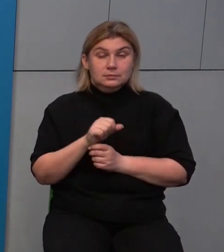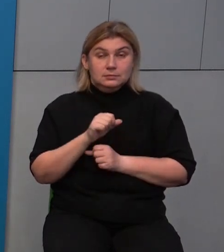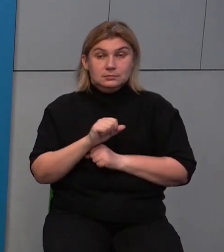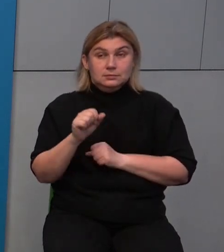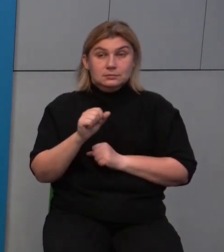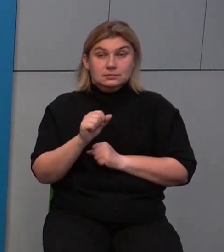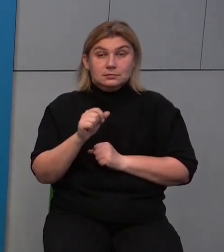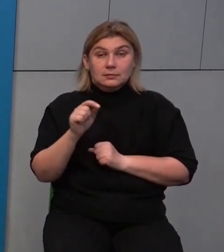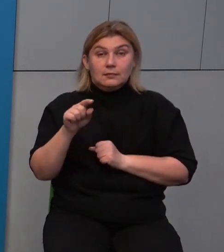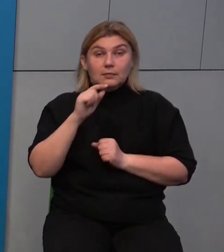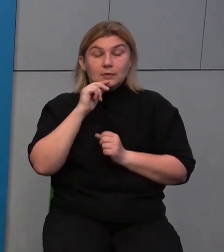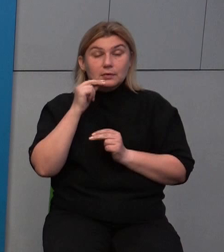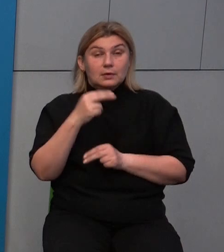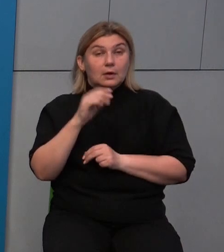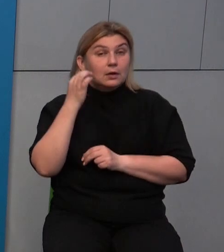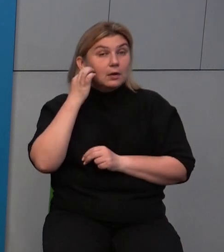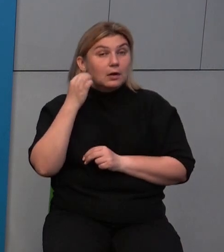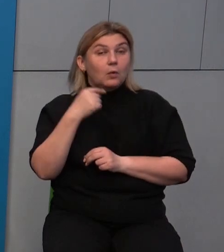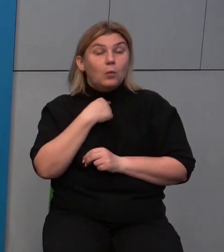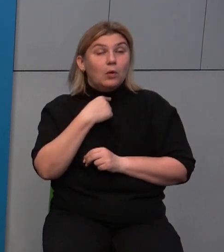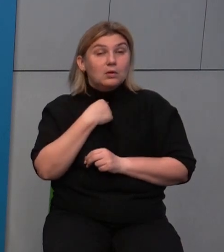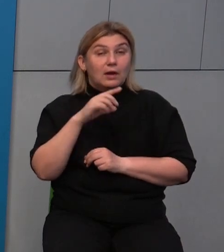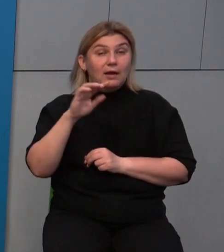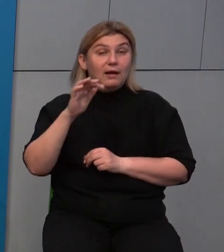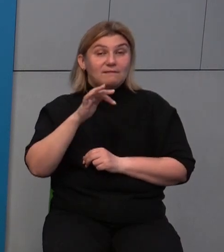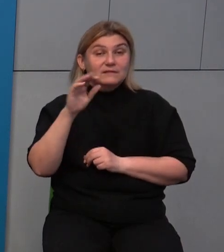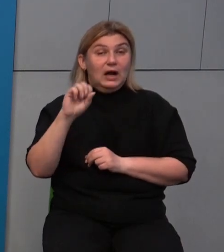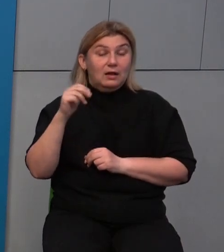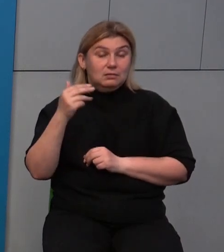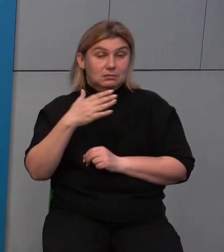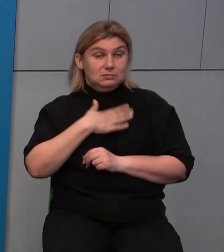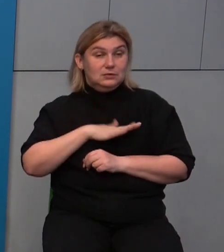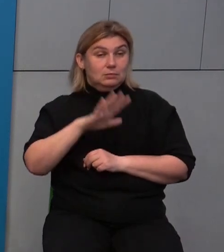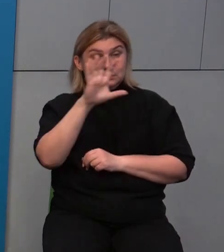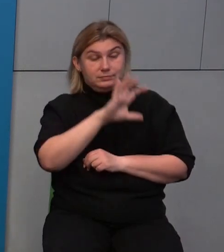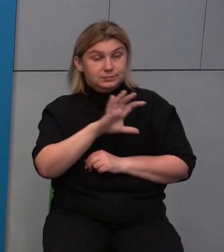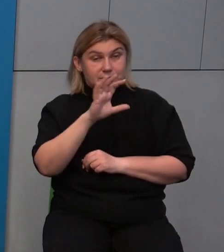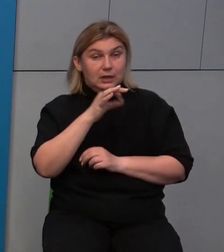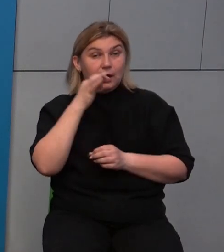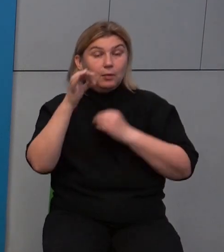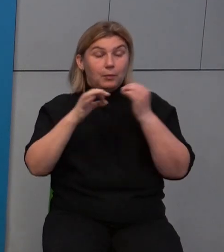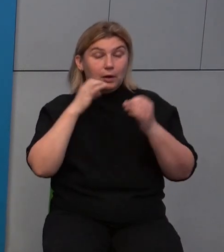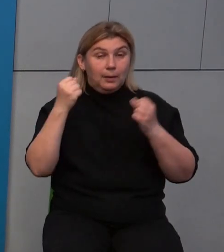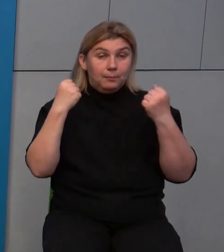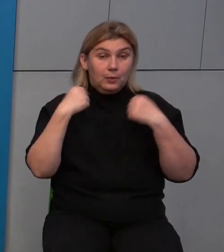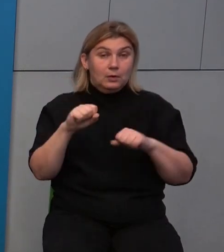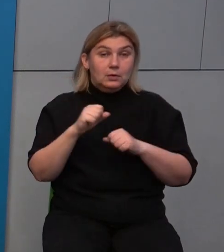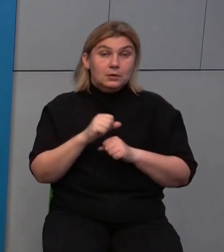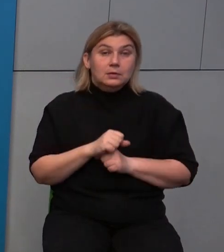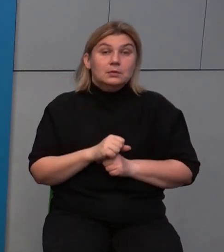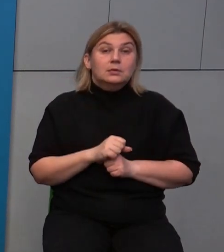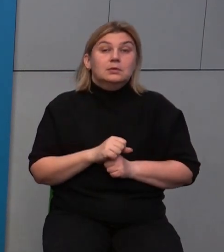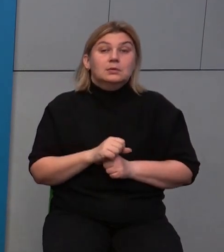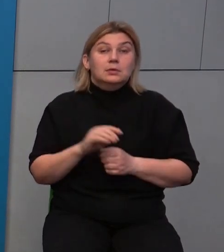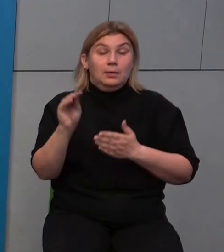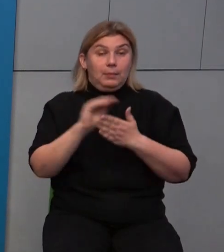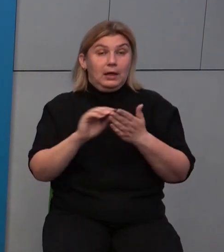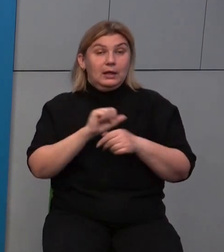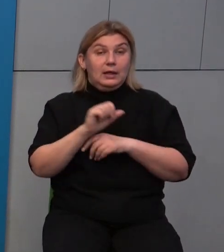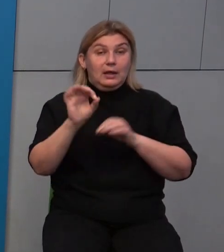przywołany w "Głosie Pana" jako opowieść jednego z bohaterów, czyli właściwie w powieści jest świadectwo Lema.